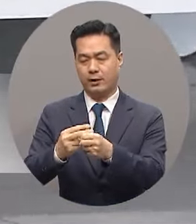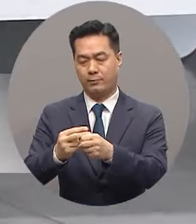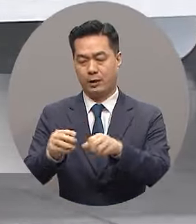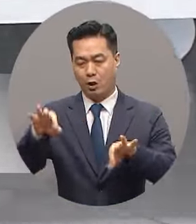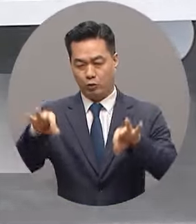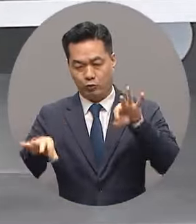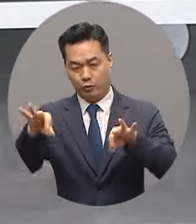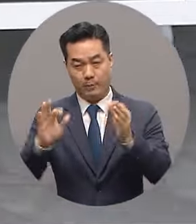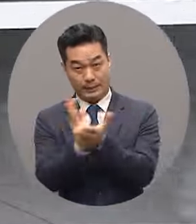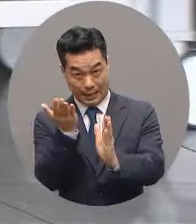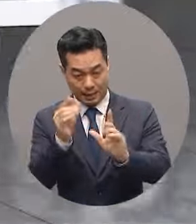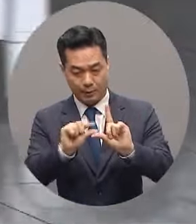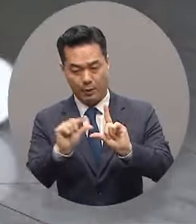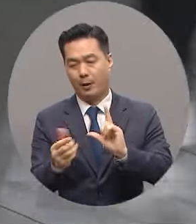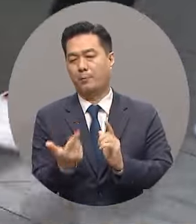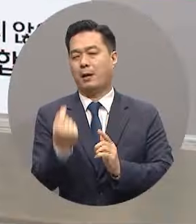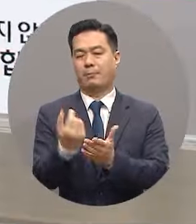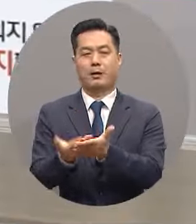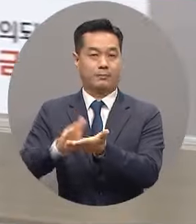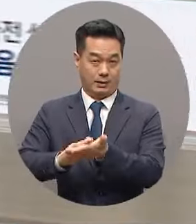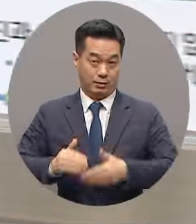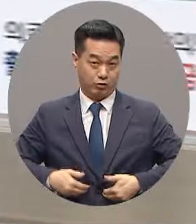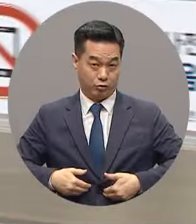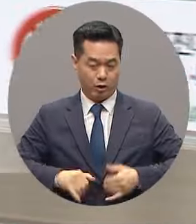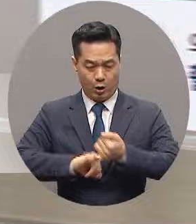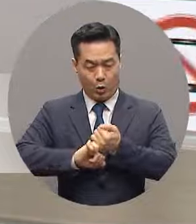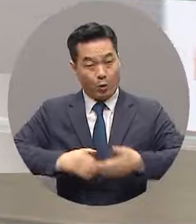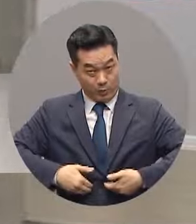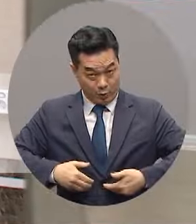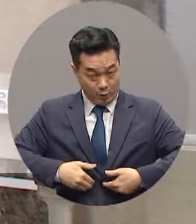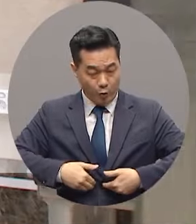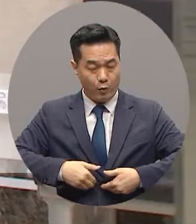조정 주기를 기존 6, 7년 걸리던 것을 2년으로 단축해 신속하게 불균형을 개선하기로 했습니다.